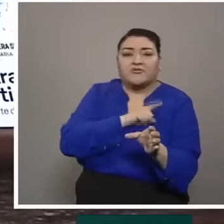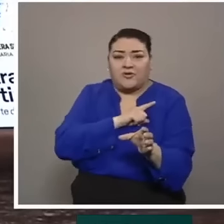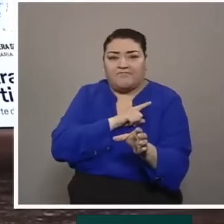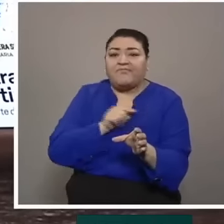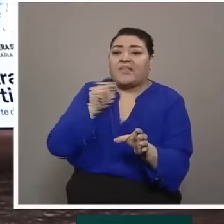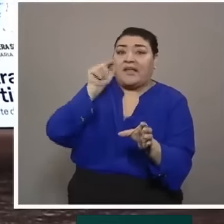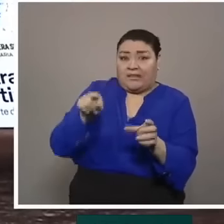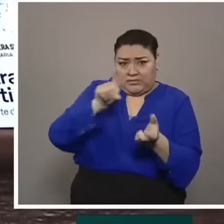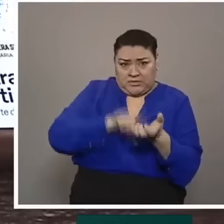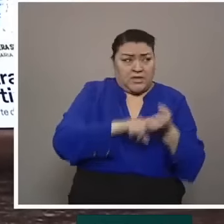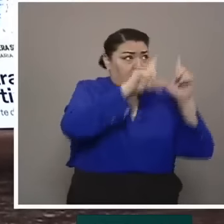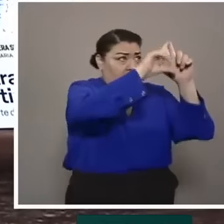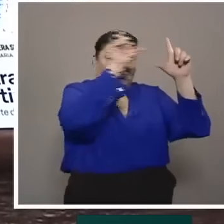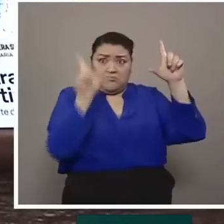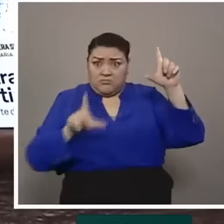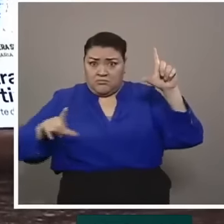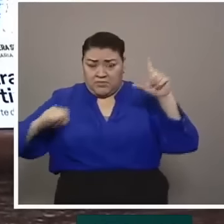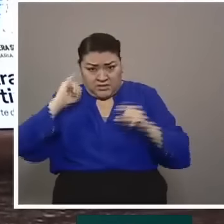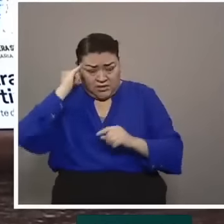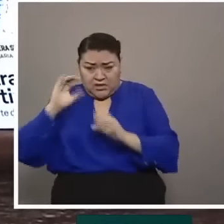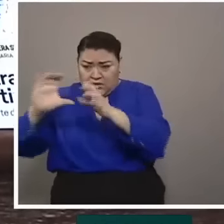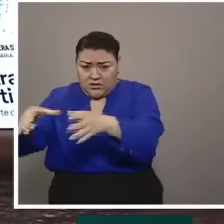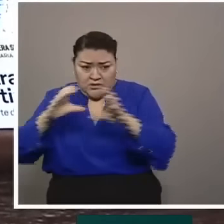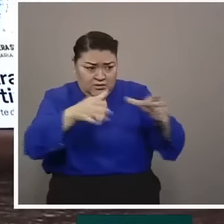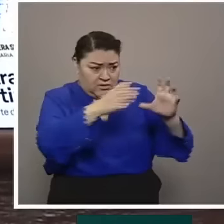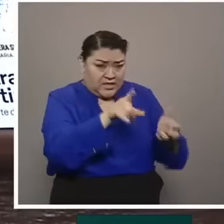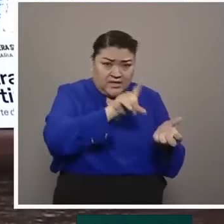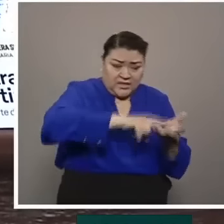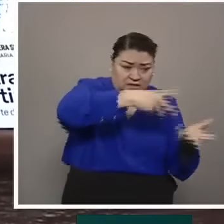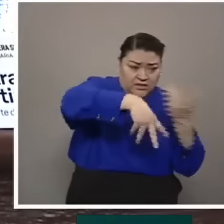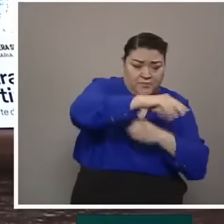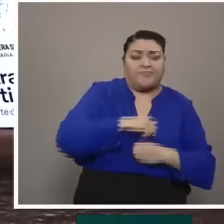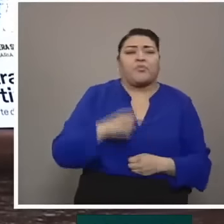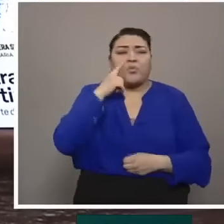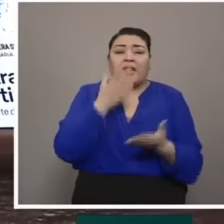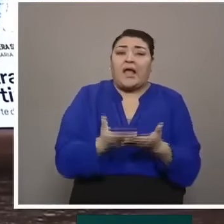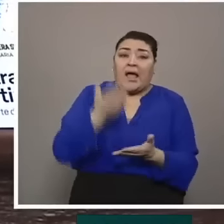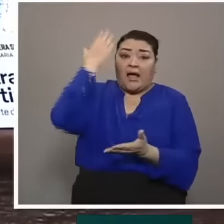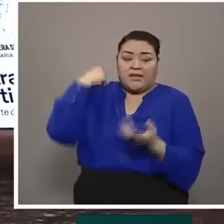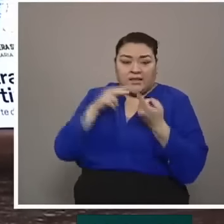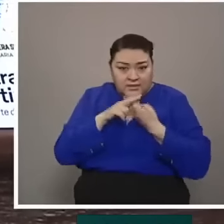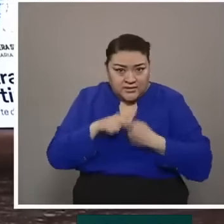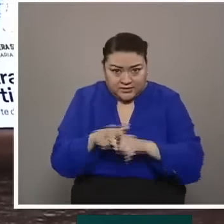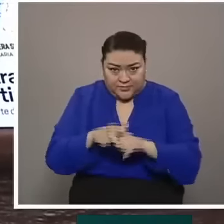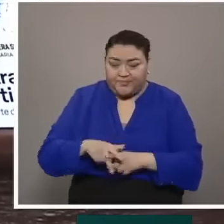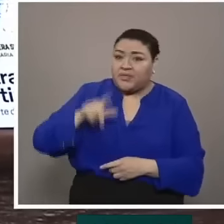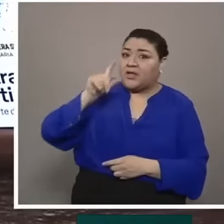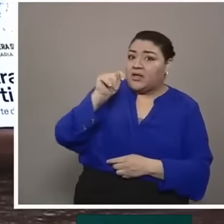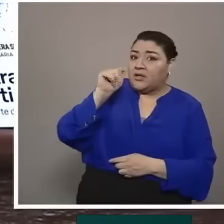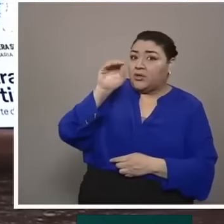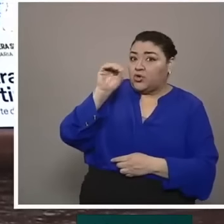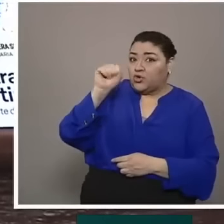mexicano. Este asunto inició cuando la comunidad Socil de la Candelaria solicitó al Congreso del